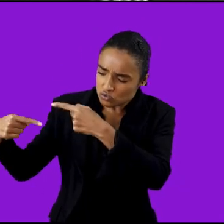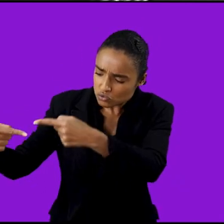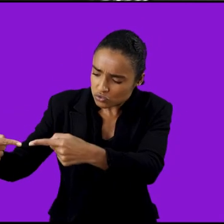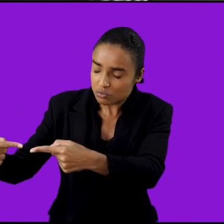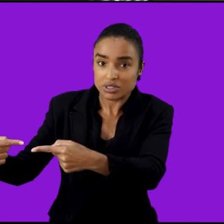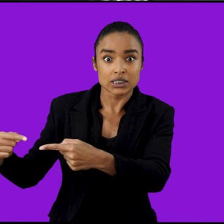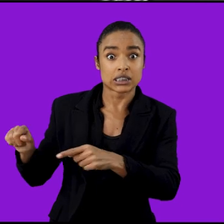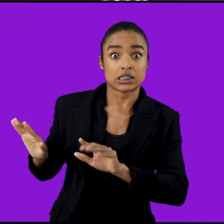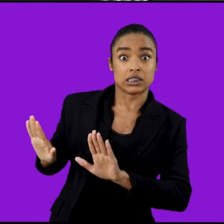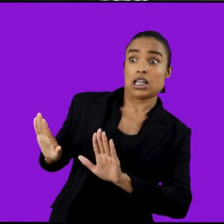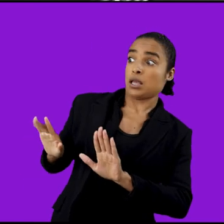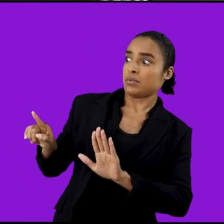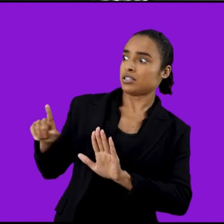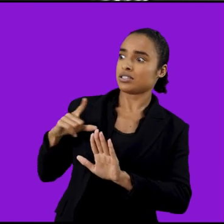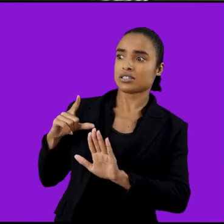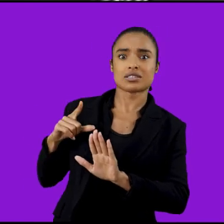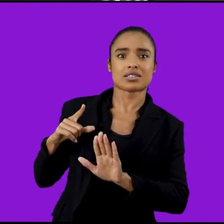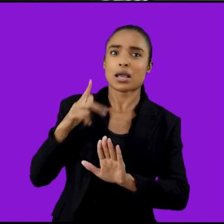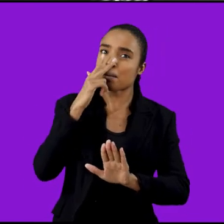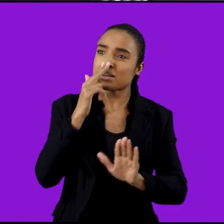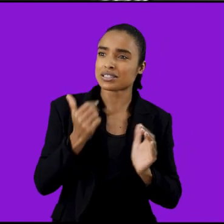ao que ela traz. É,porque tem aí uma coisa aí de passagem de bastão, né? Sim